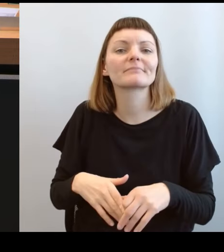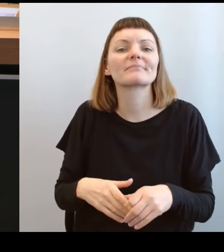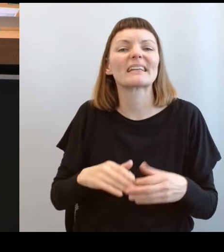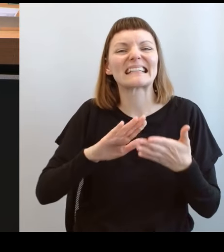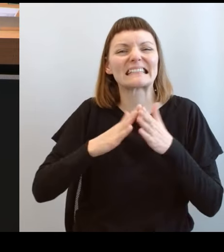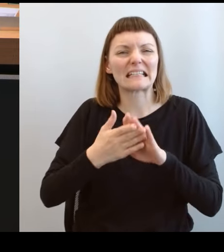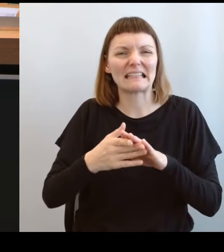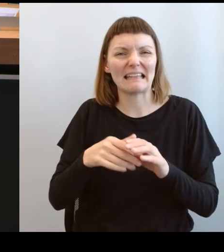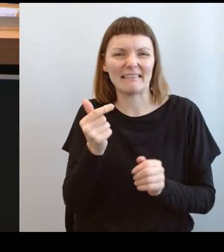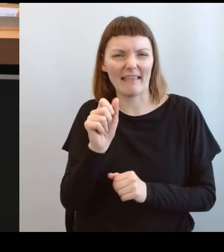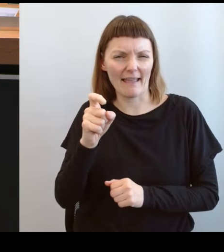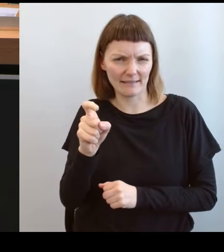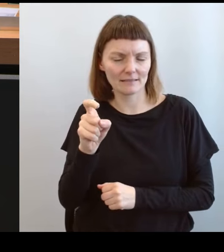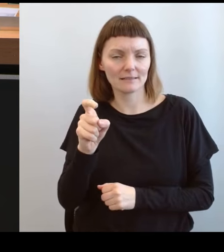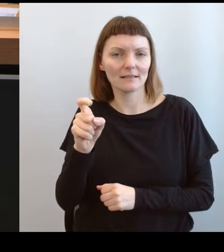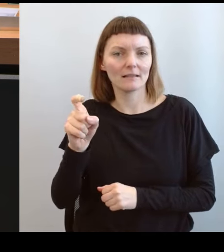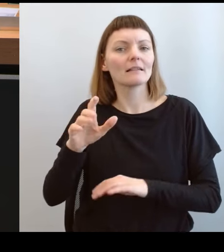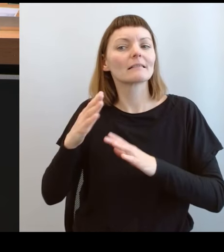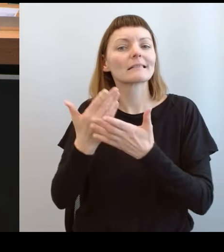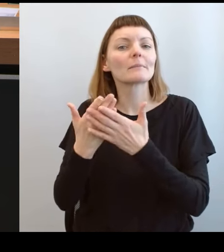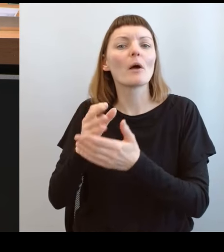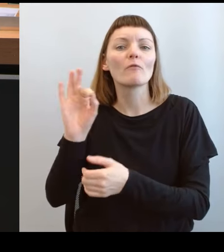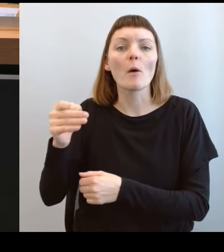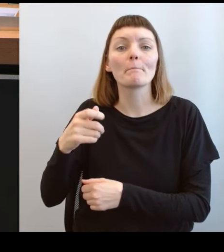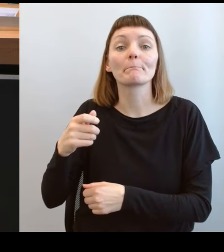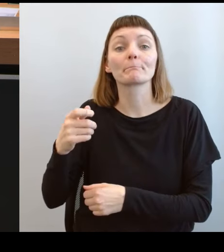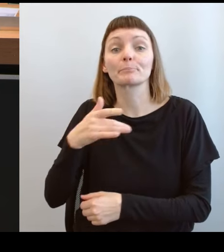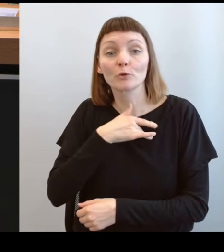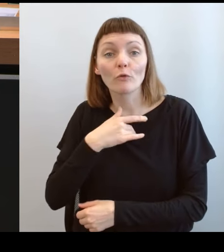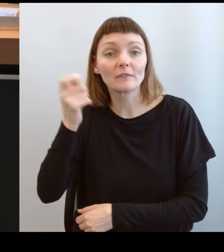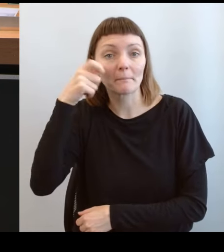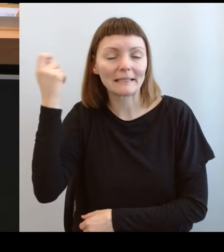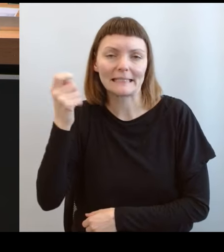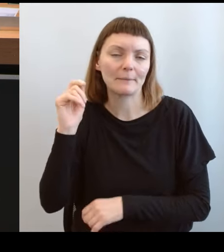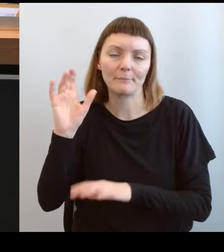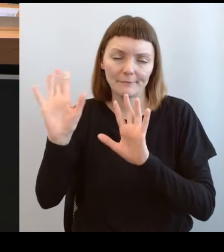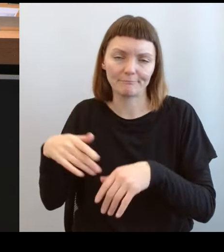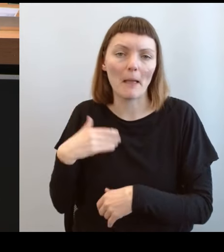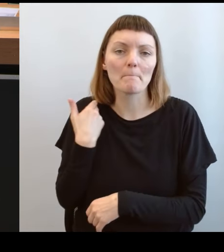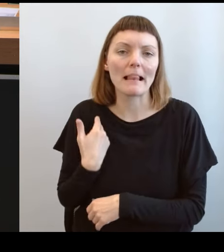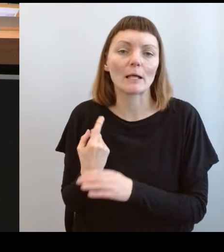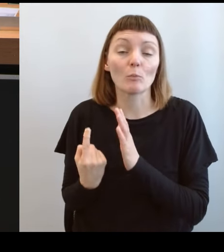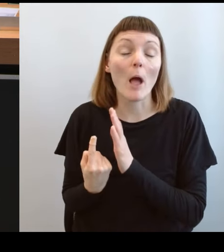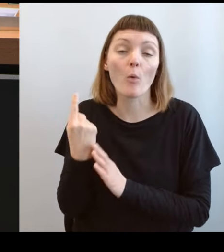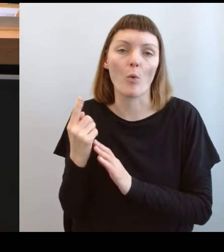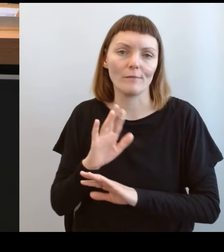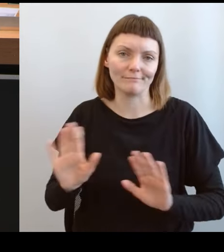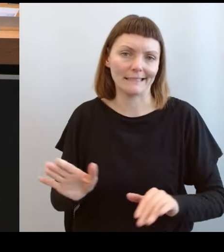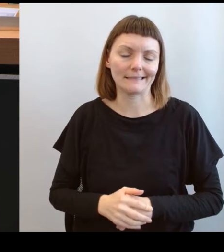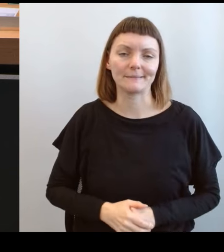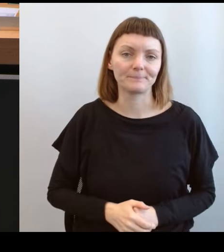bringt. Beruflich veranlasste Reisen haben in der Regel eine Notwendigkeit und eine City Tax wird diese nicht beeinflussen.